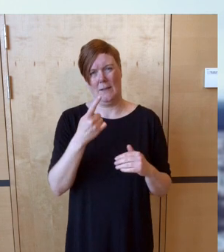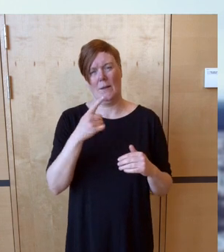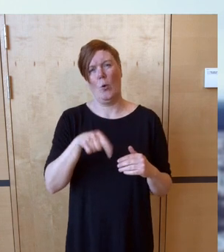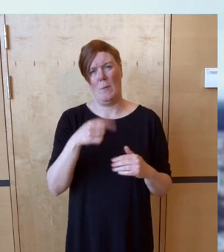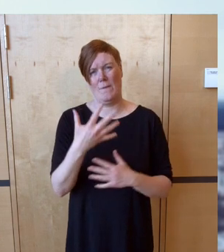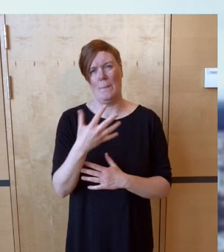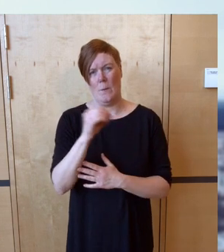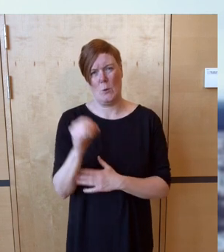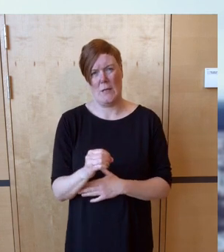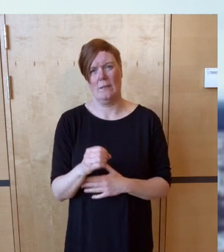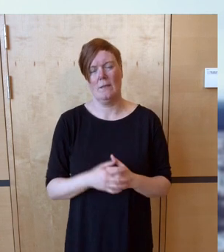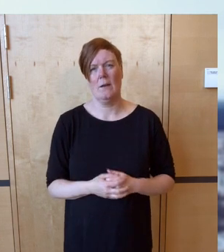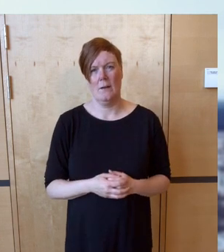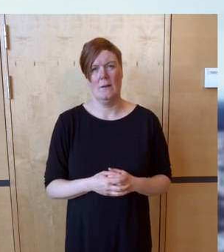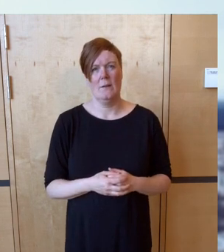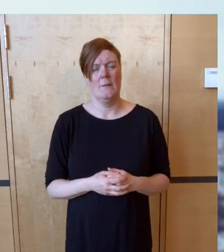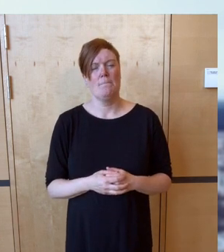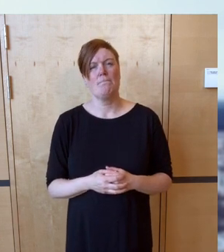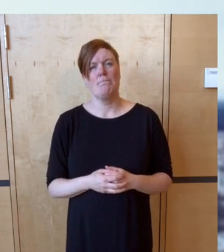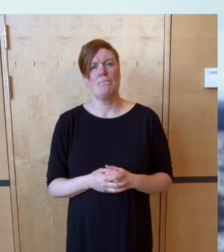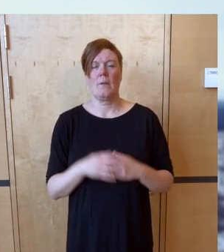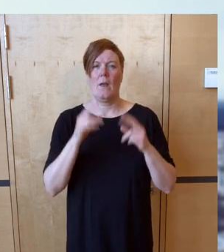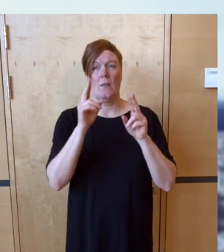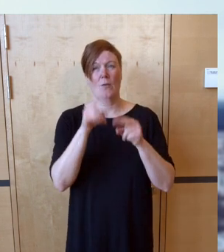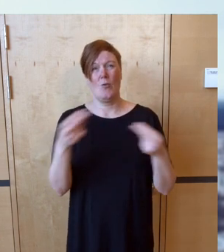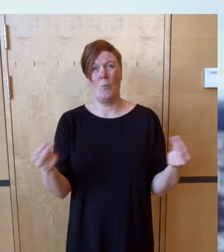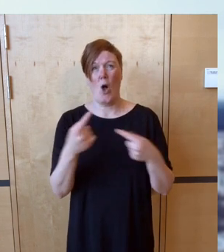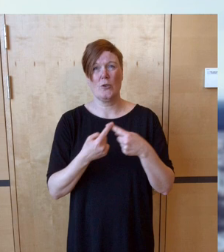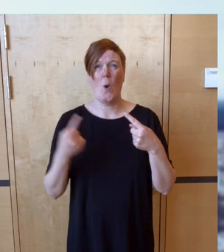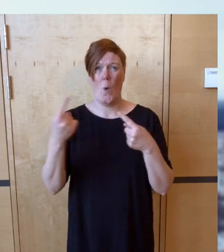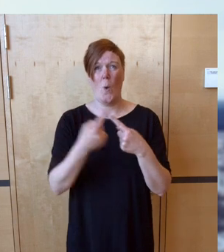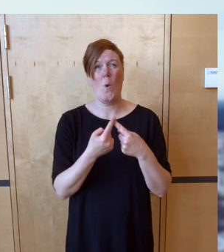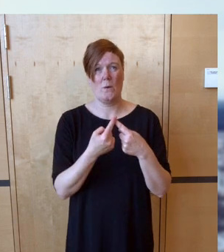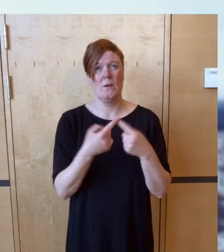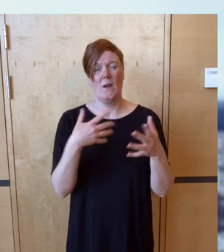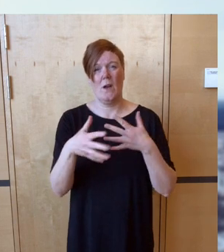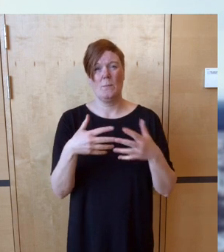Ett normalår så brukar vi ha en ökad kostnad för våran arbetskraft men ungefär